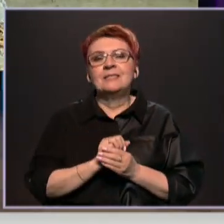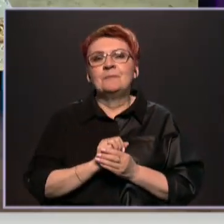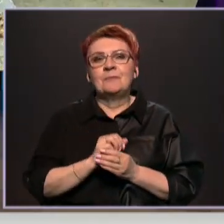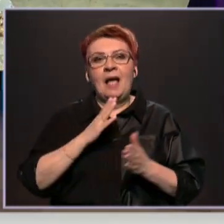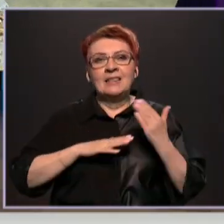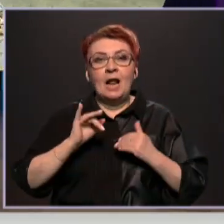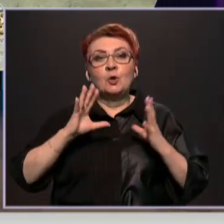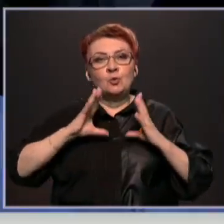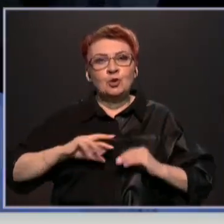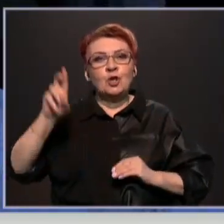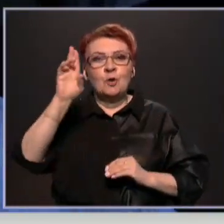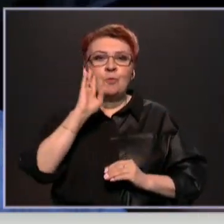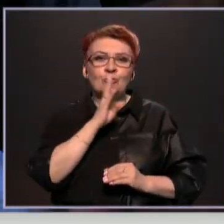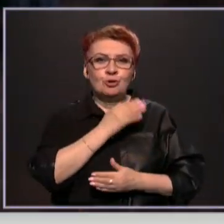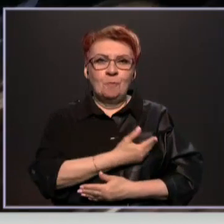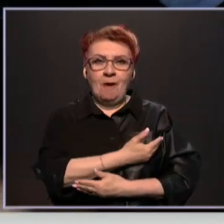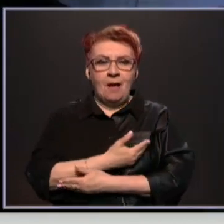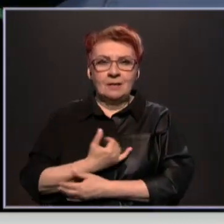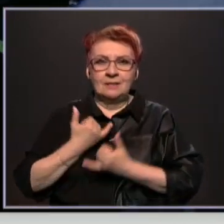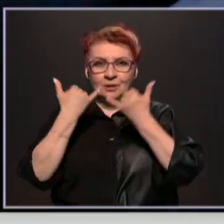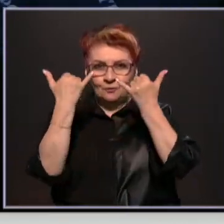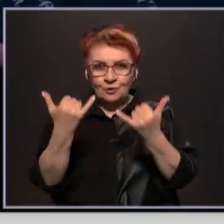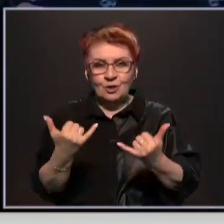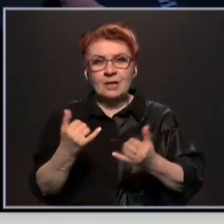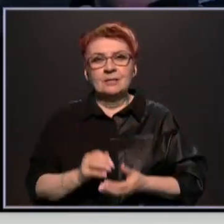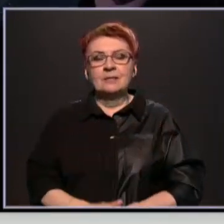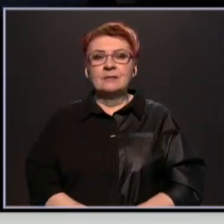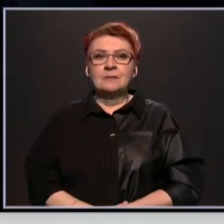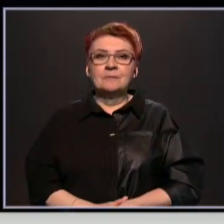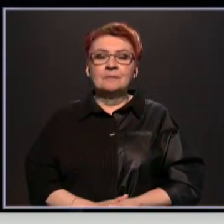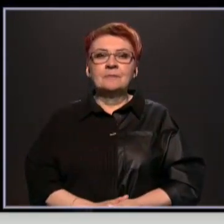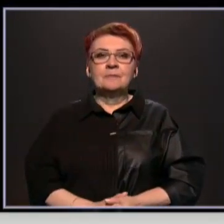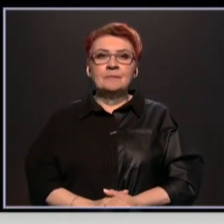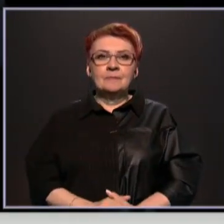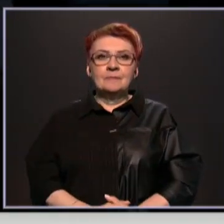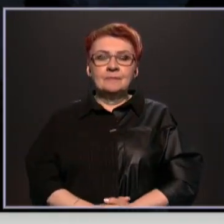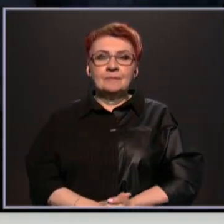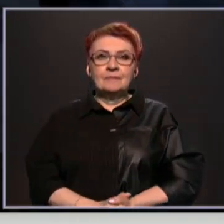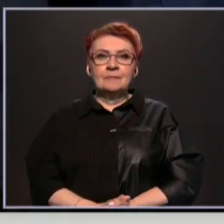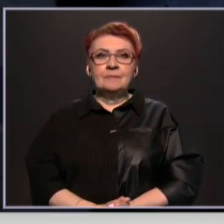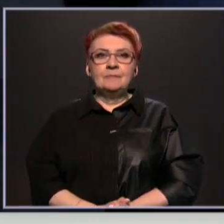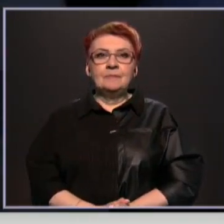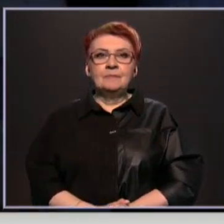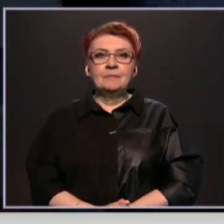[музыка]